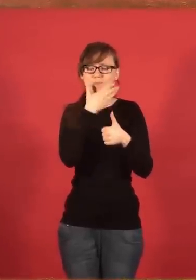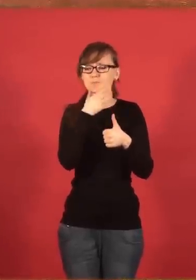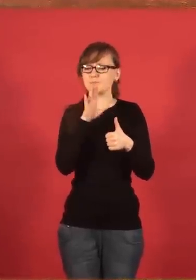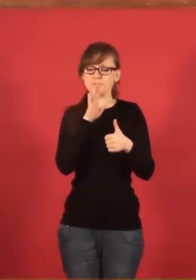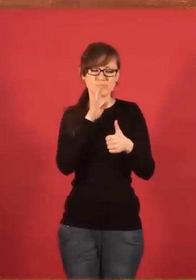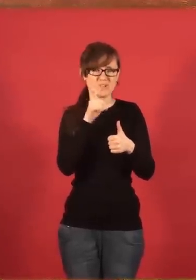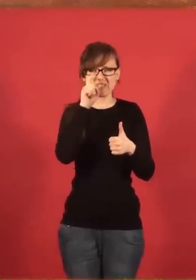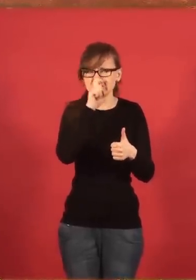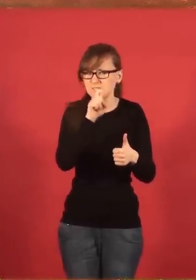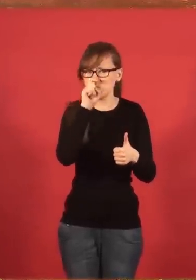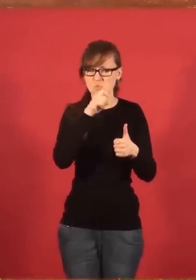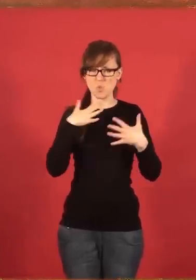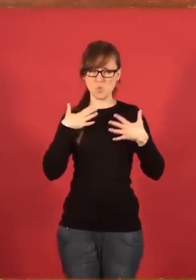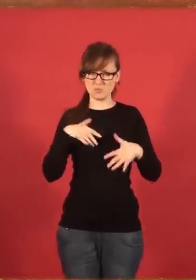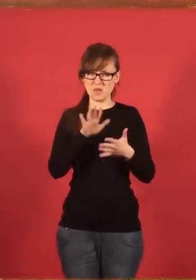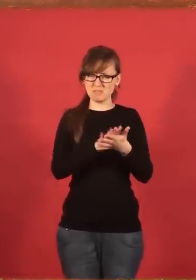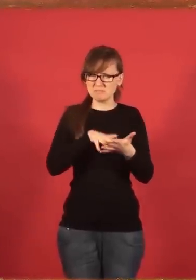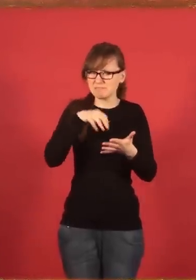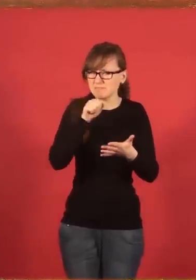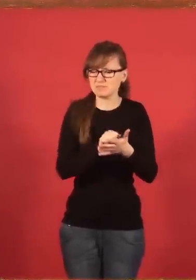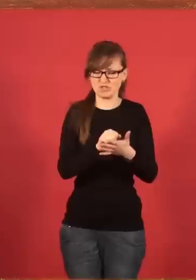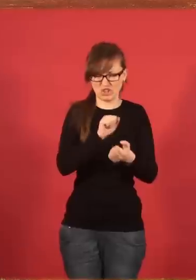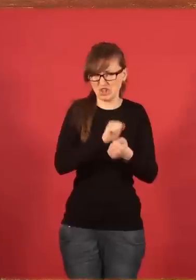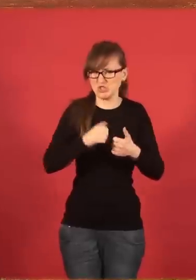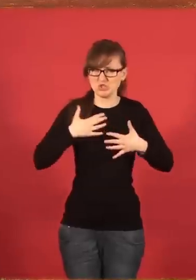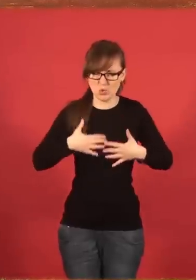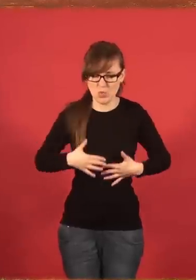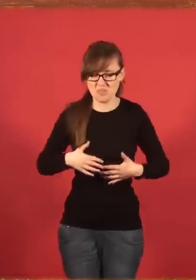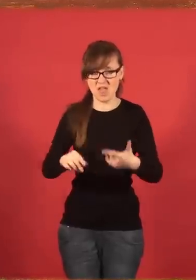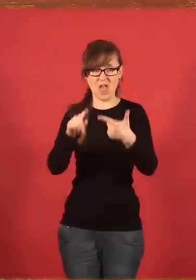Jeden z nich był brudny, obdarty, źle mu patrzyło z oczu,